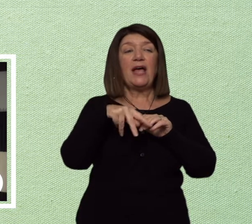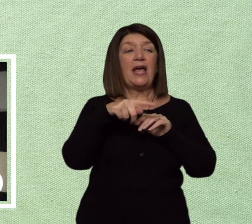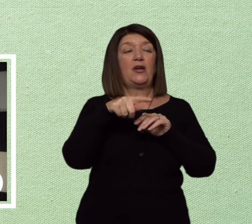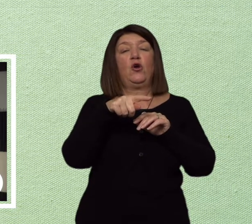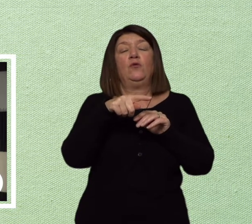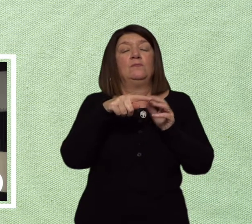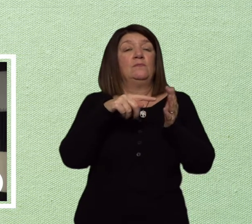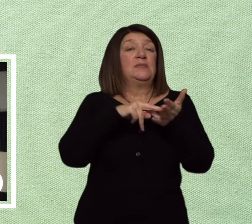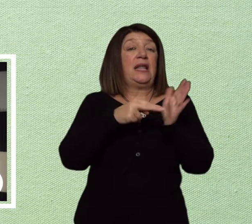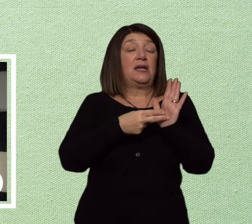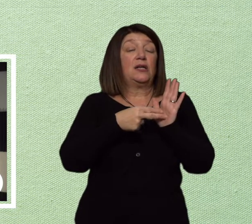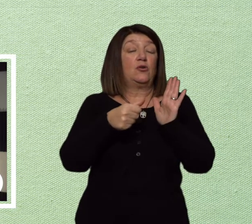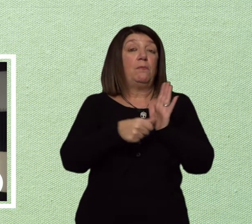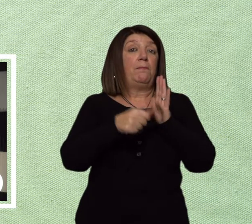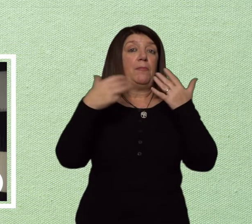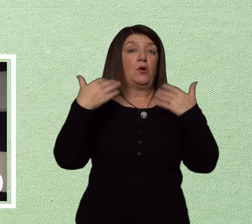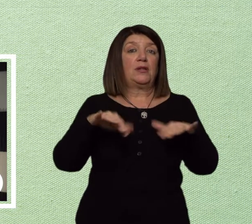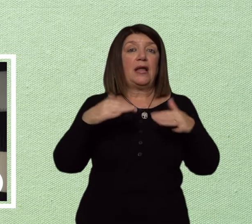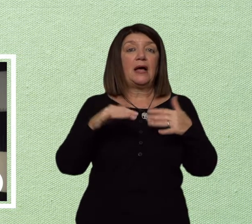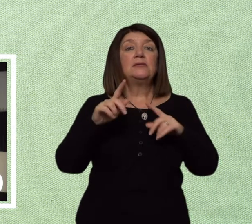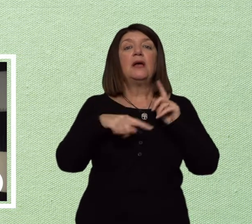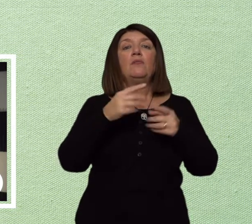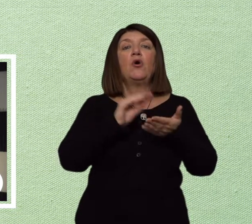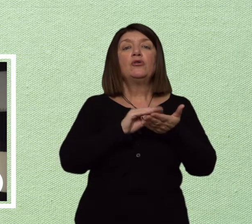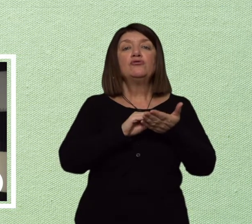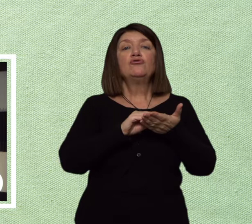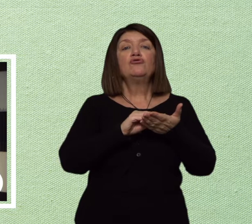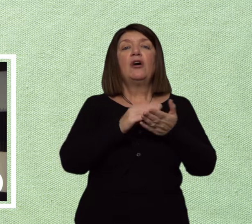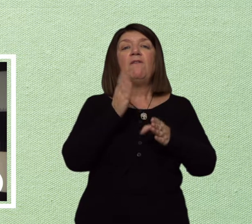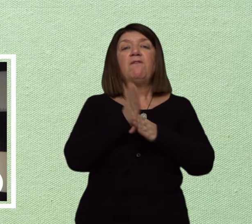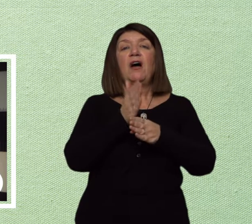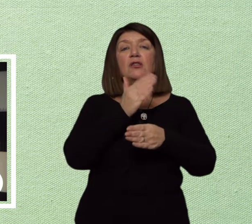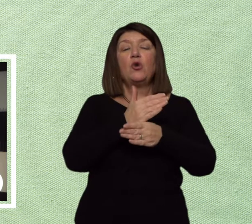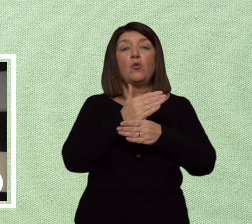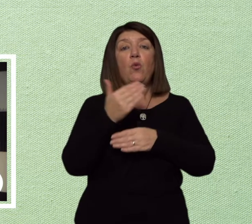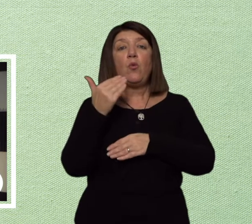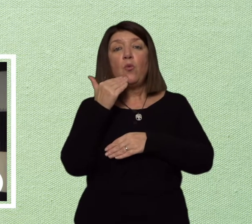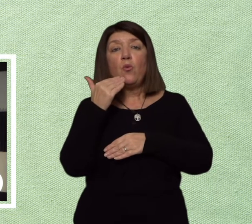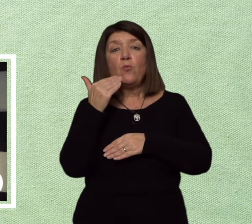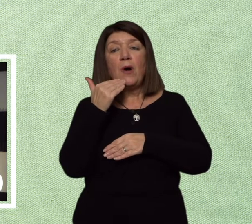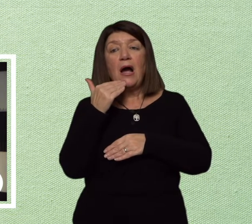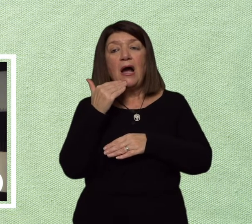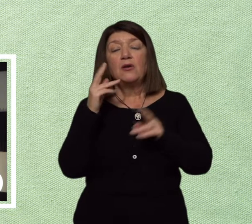fattore umano su cui indiscutibilmente andando avanti a lavorare ci si addestra anche meglio,